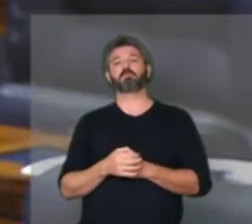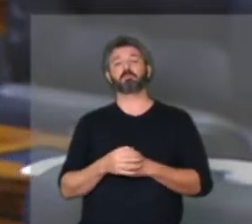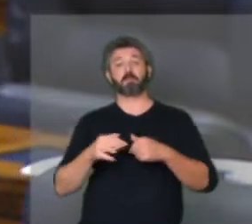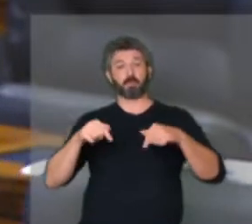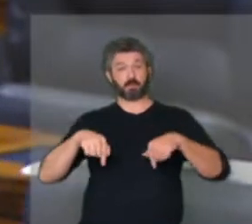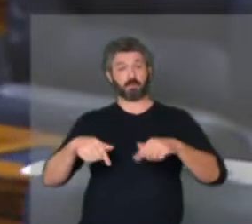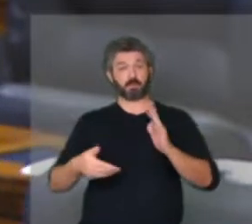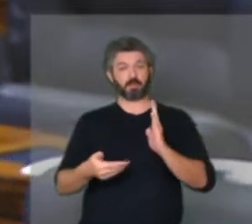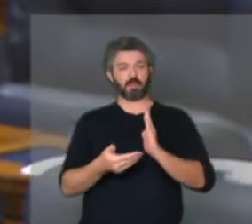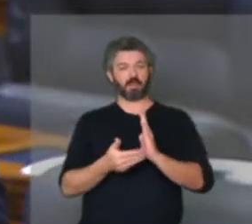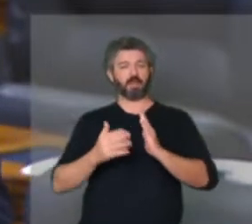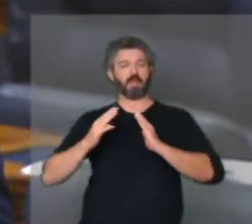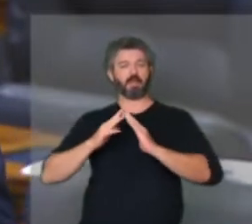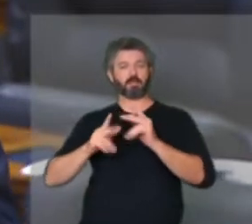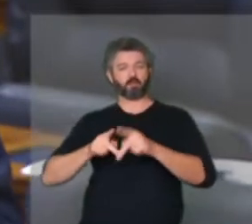FEDERAL, MANDAR OS MEUS PARABÉNS EM MEU NOME E EM